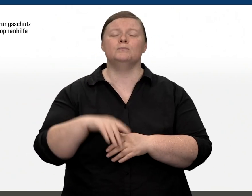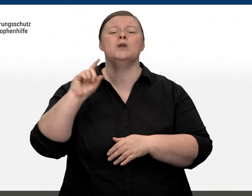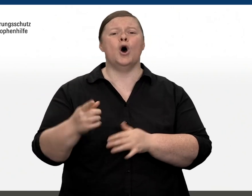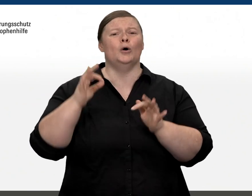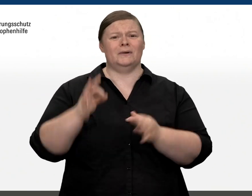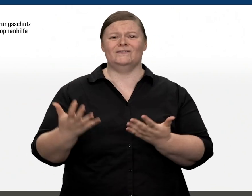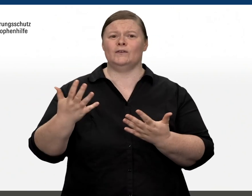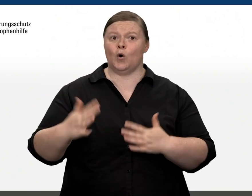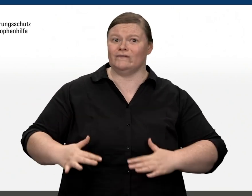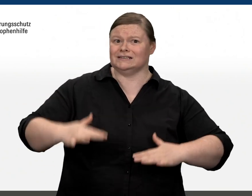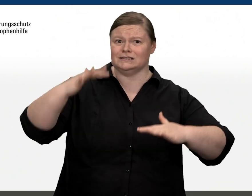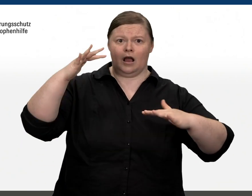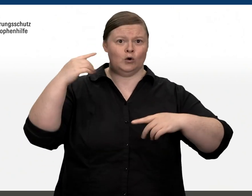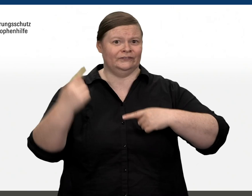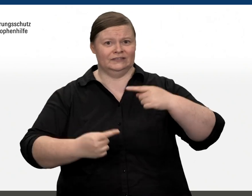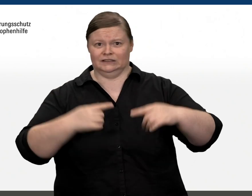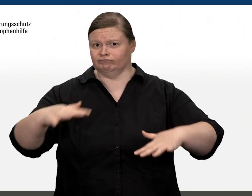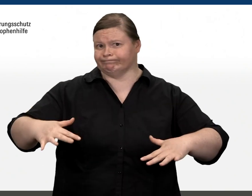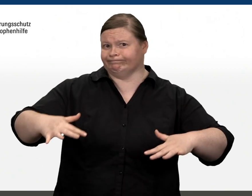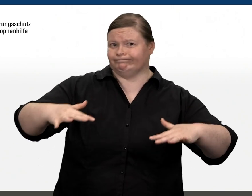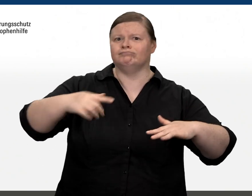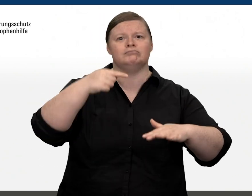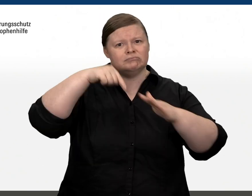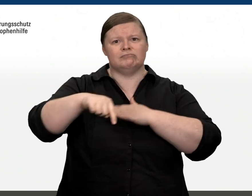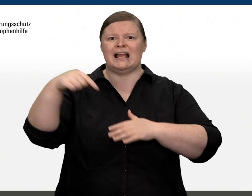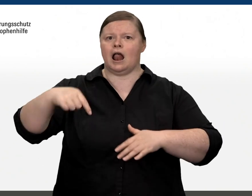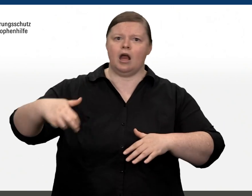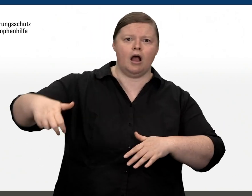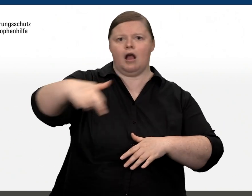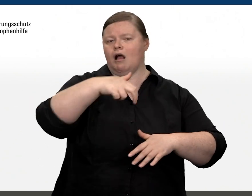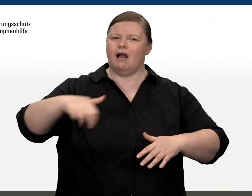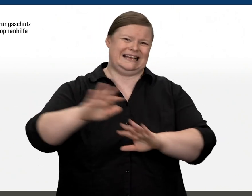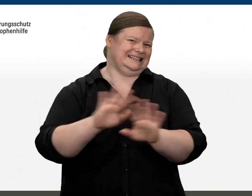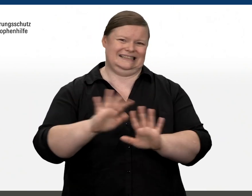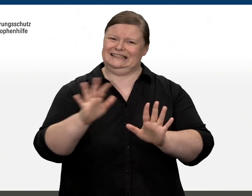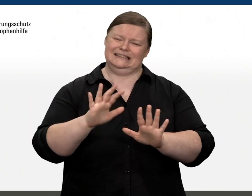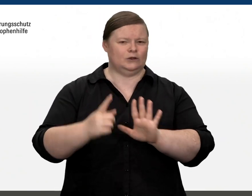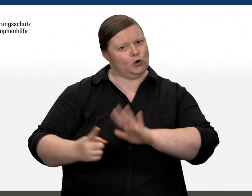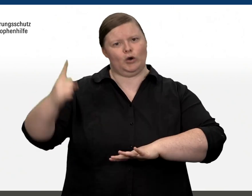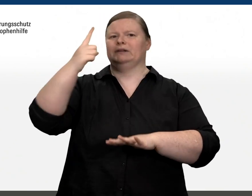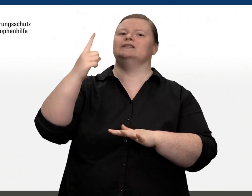Halten Sie sich während des Hochwassers nicht im Keller auf,